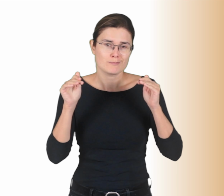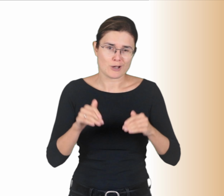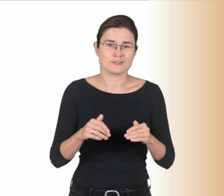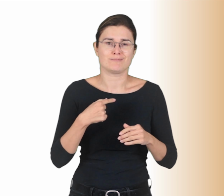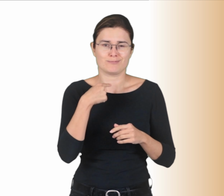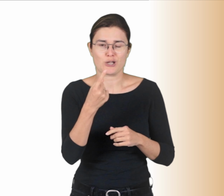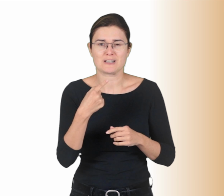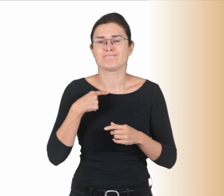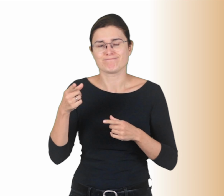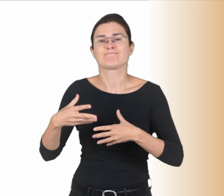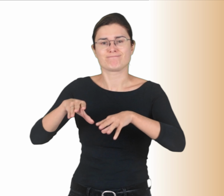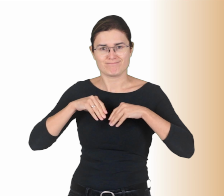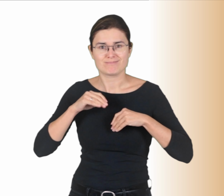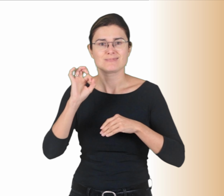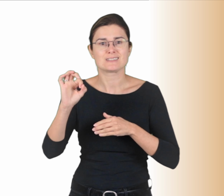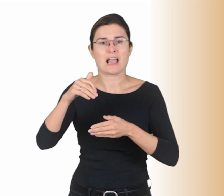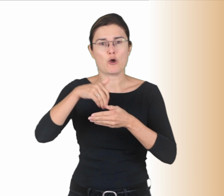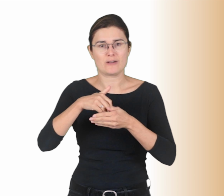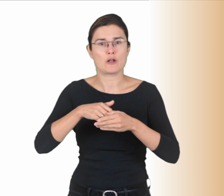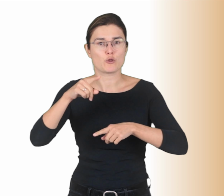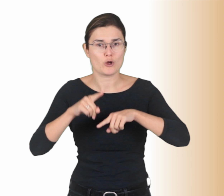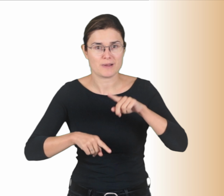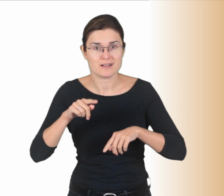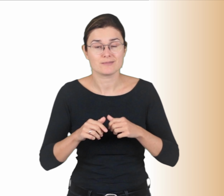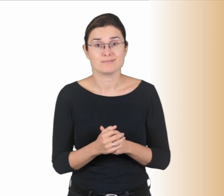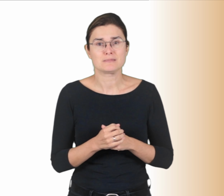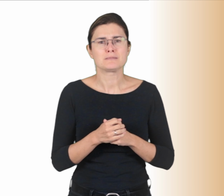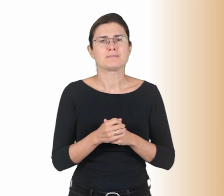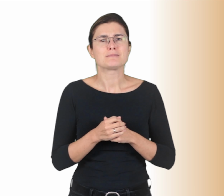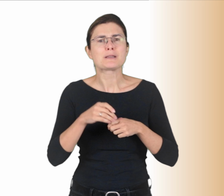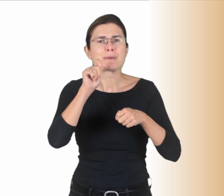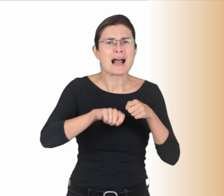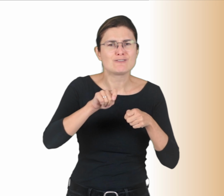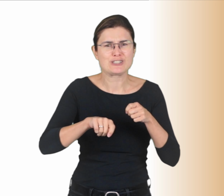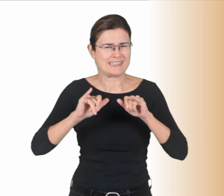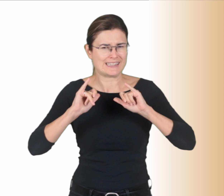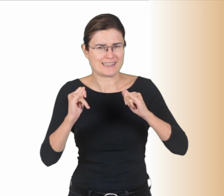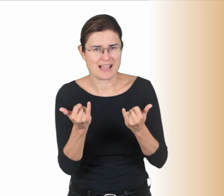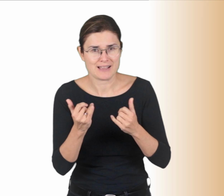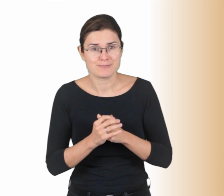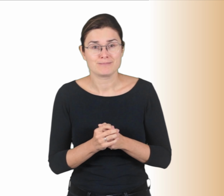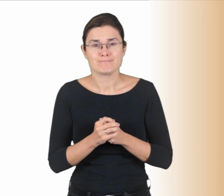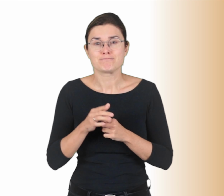to jego sposób na realizowanie relacji nie uznaje się za niewłaściwe czy nienormalne. W ustalaniu co jest normą sprawdza się,